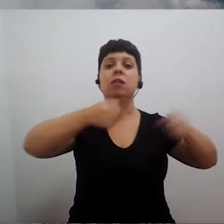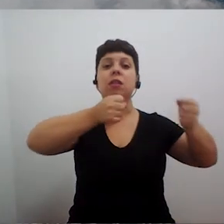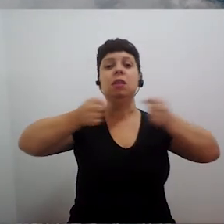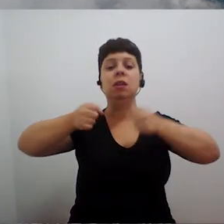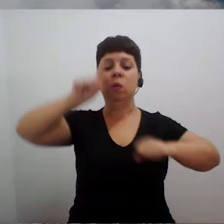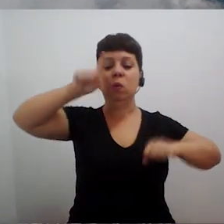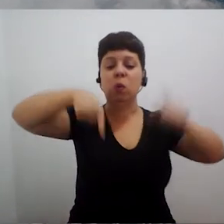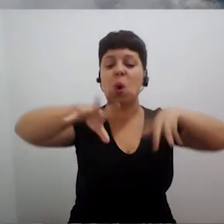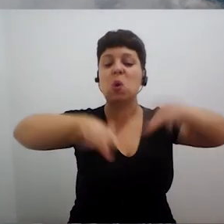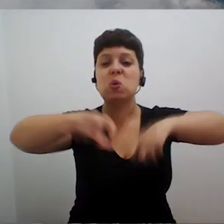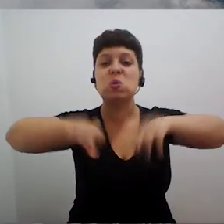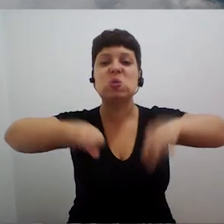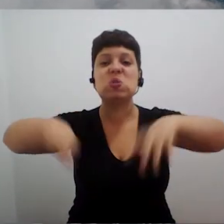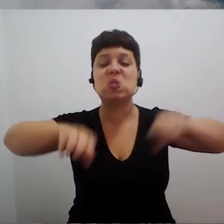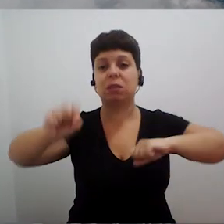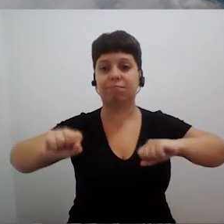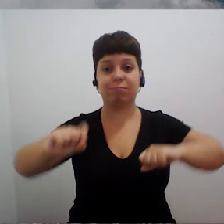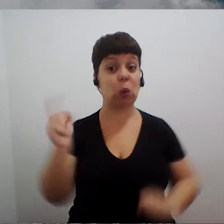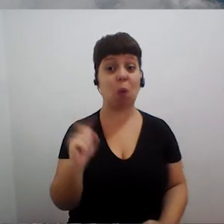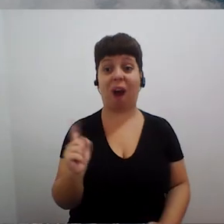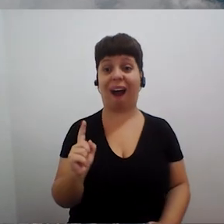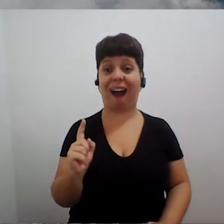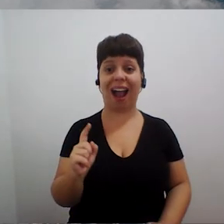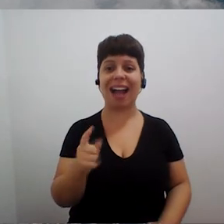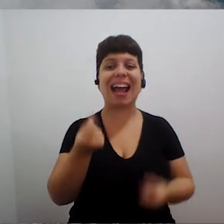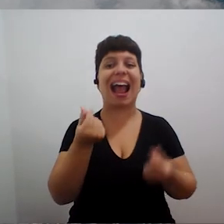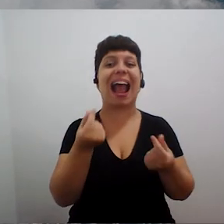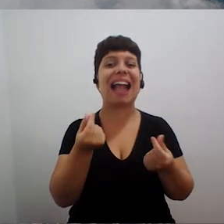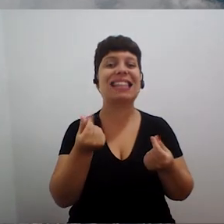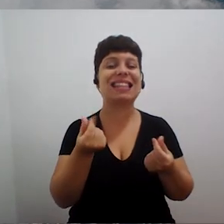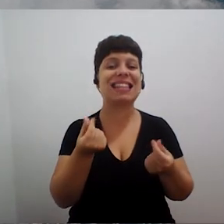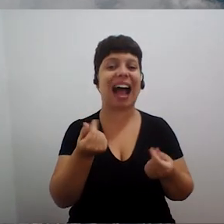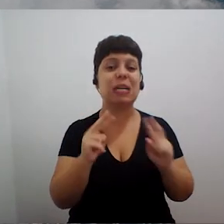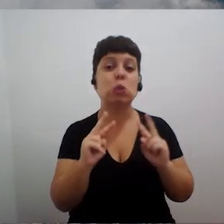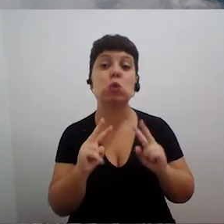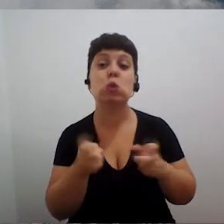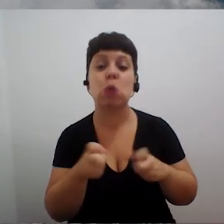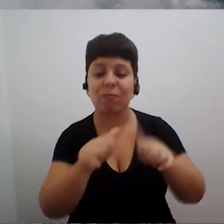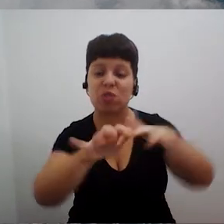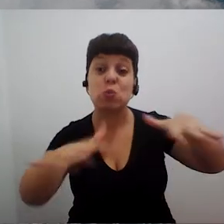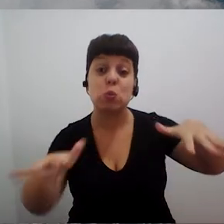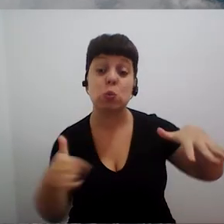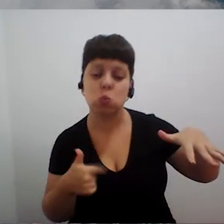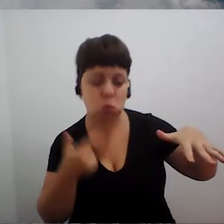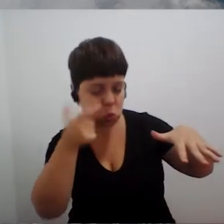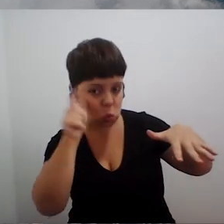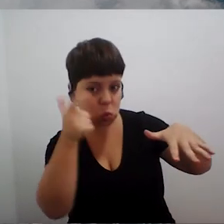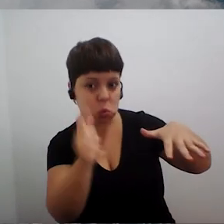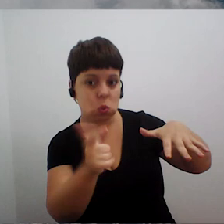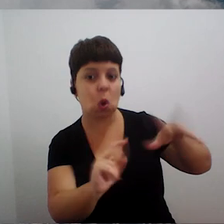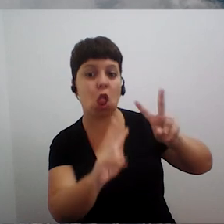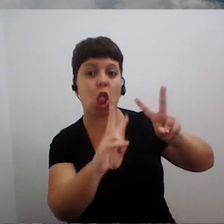e não mais ver os oceanos como uma fonte de renda econômica, no sentido lucrativo